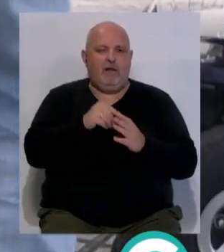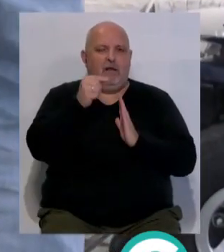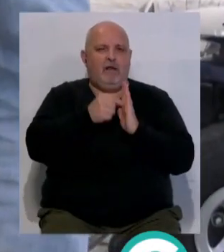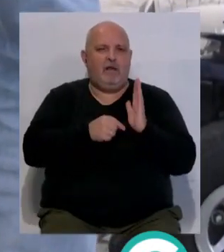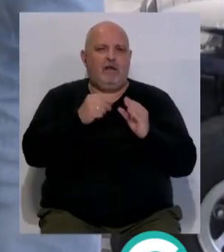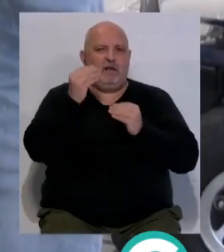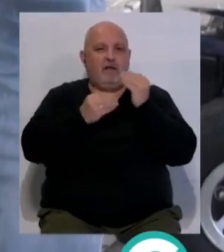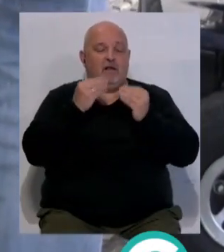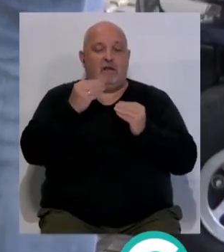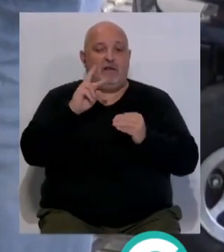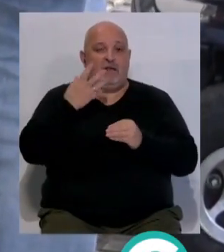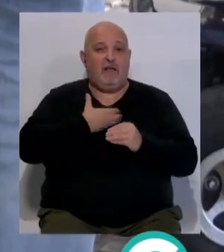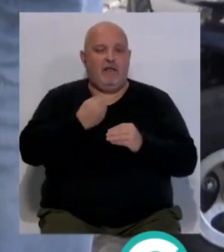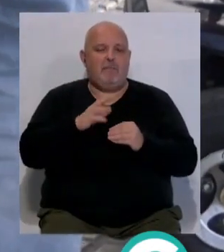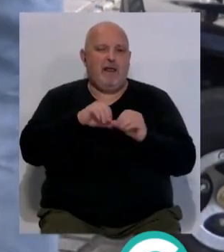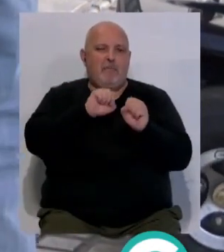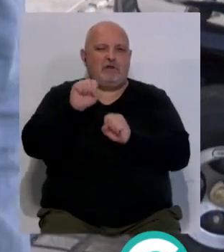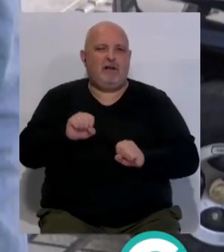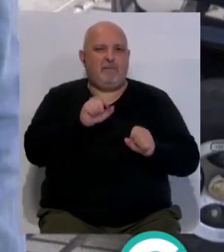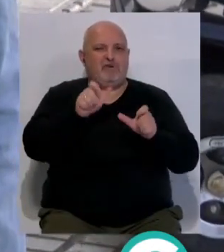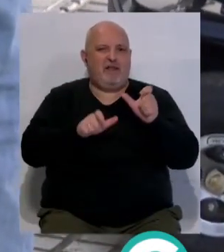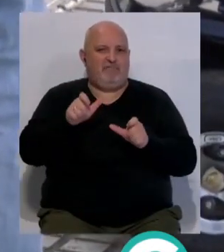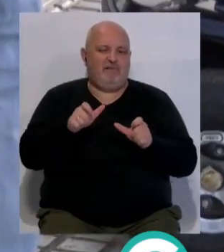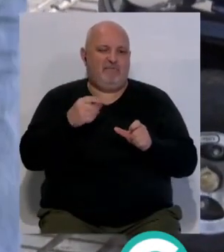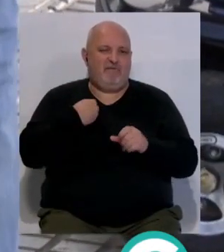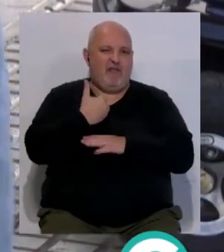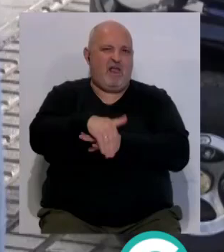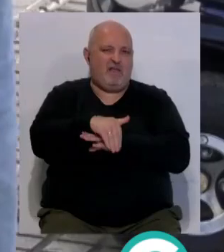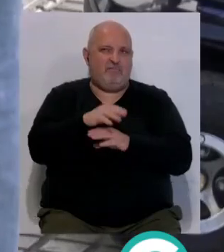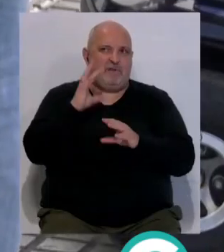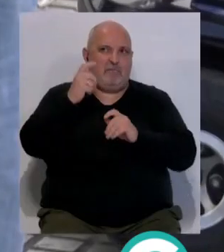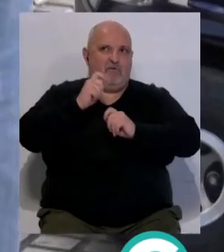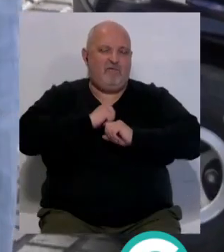el teniente de alcalde para proteger a estas personas frente a las inclemencias del tiempo